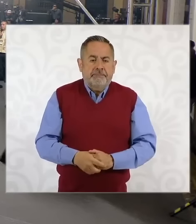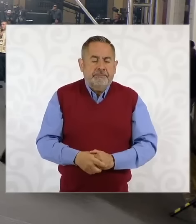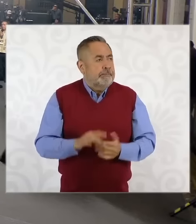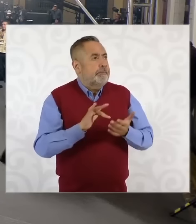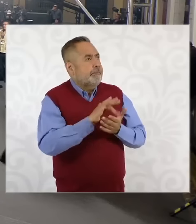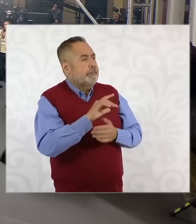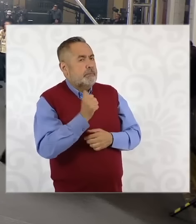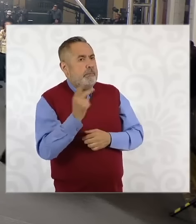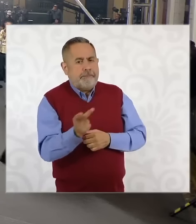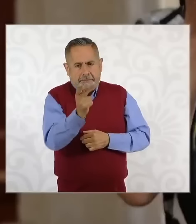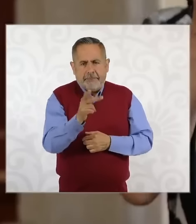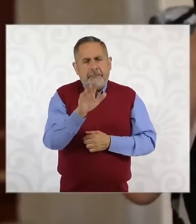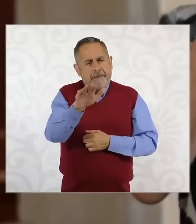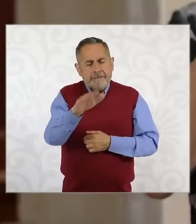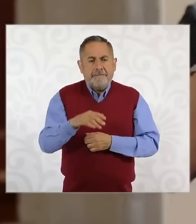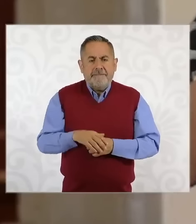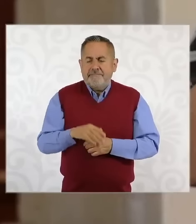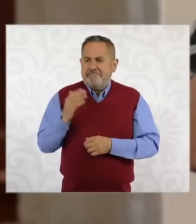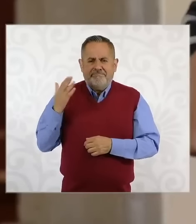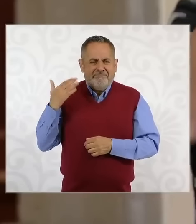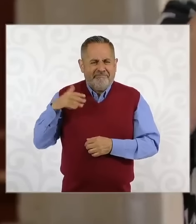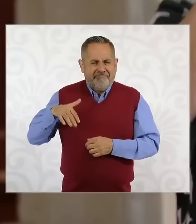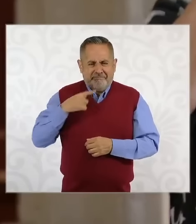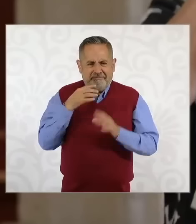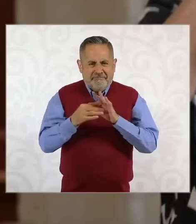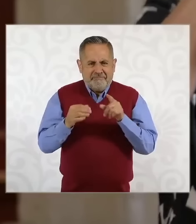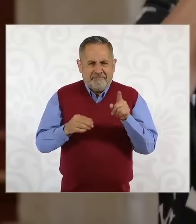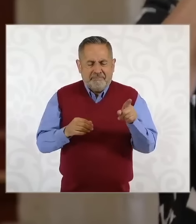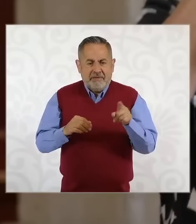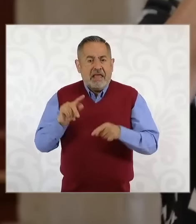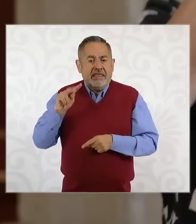presidenta, si me lo permite, acaba de mencionar ahí lo de Televisión Azteca, que entró en un